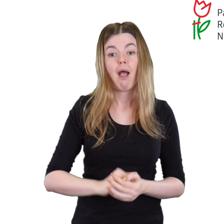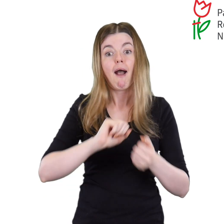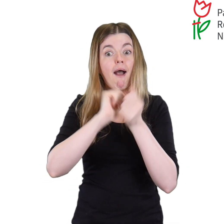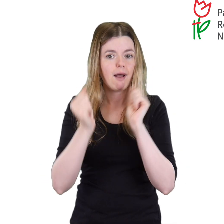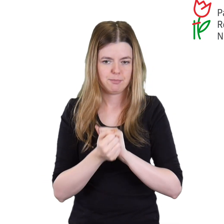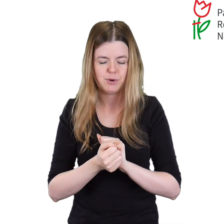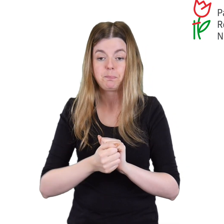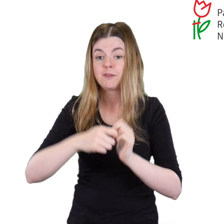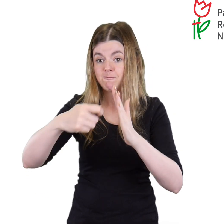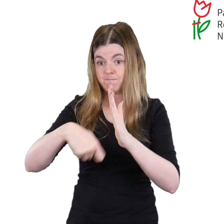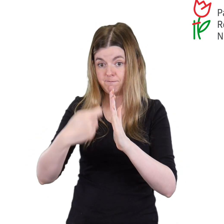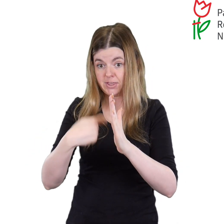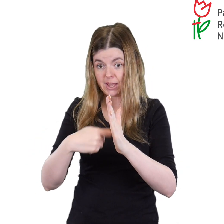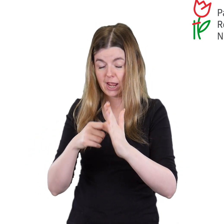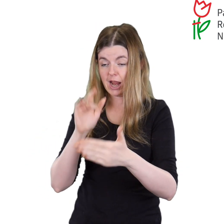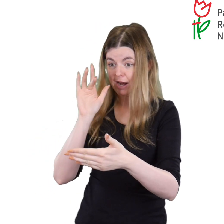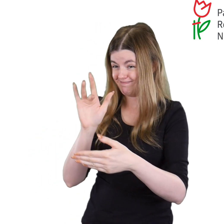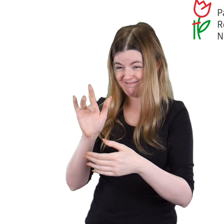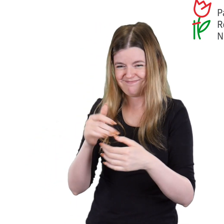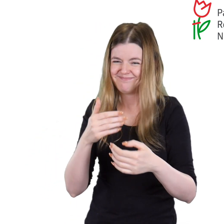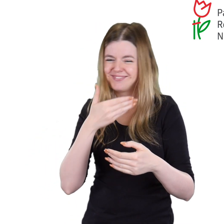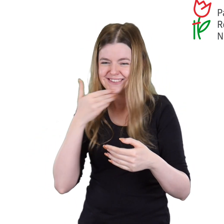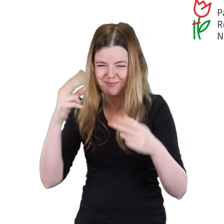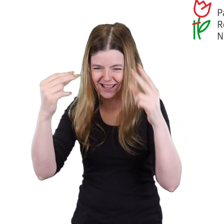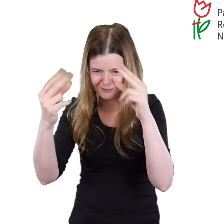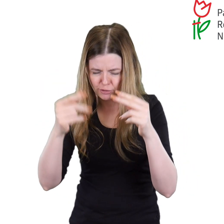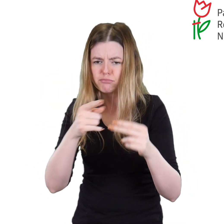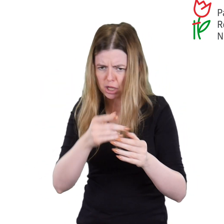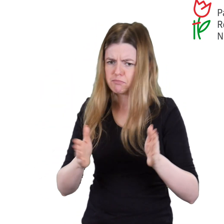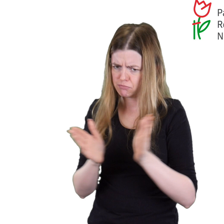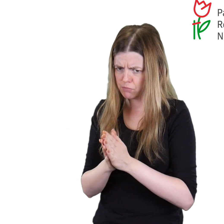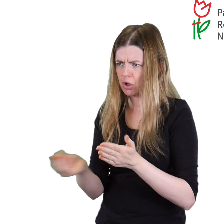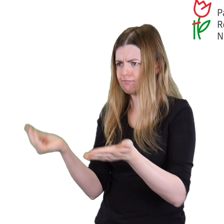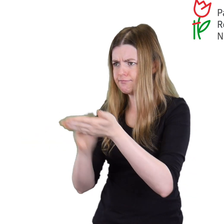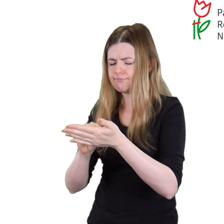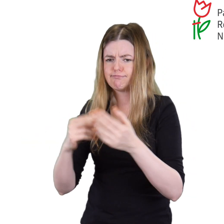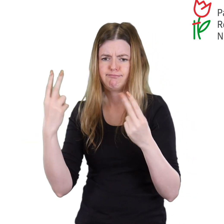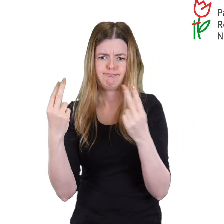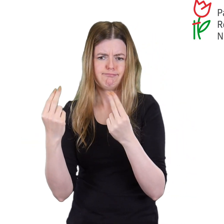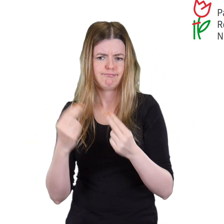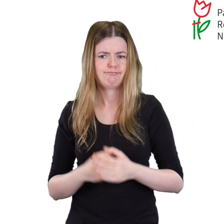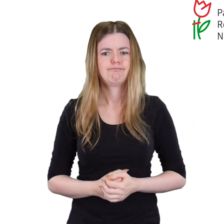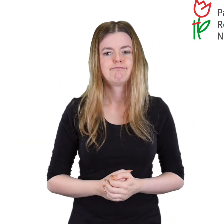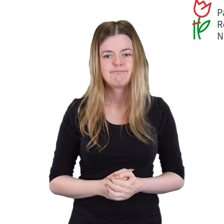lub opisali zawartość filmu w postaci audiodeskrypcji.